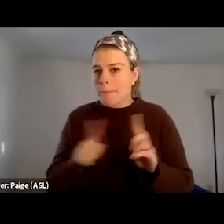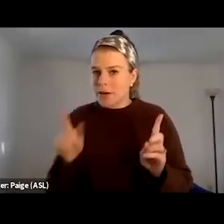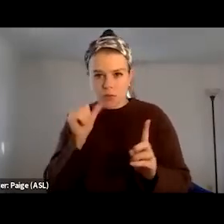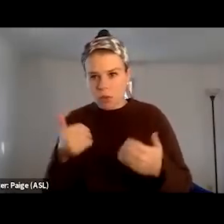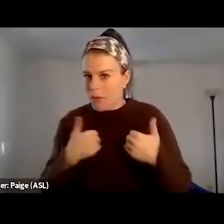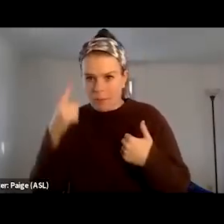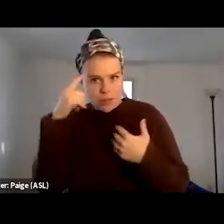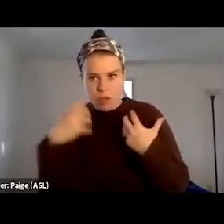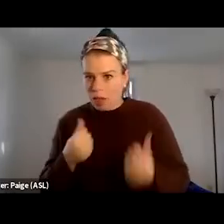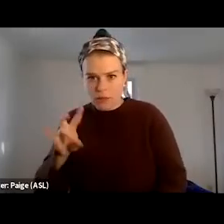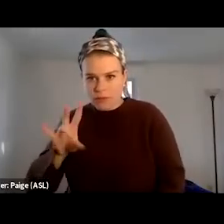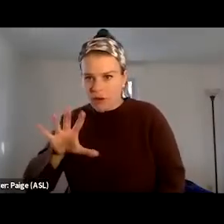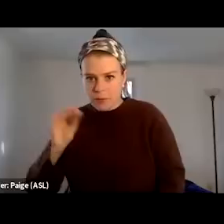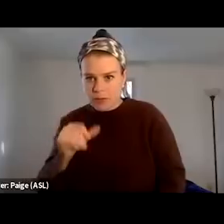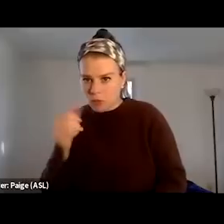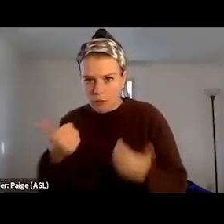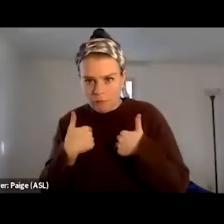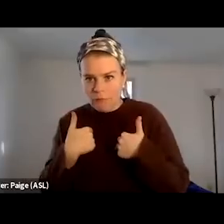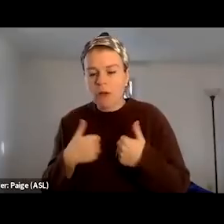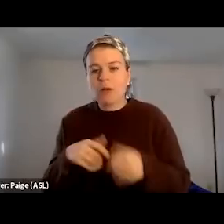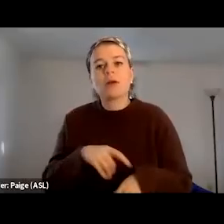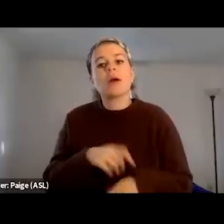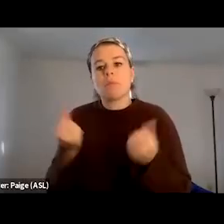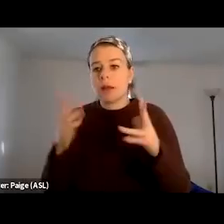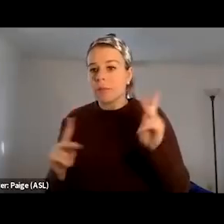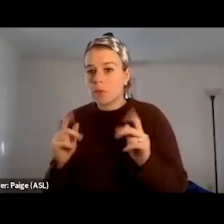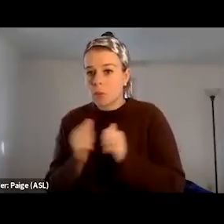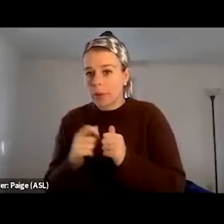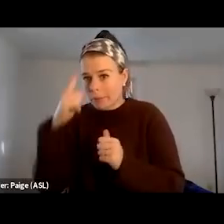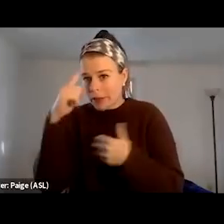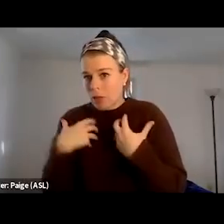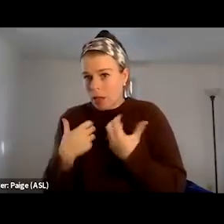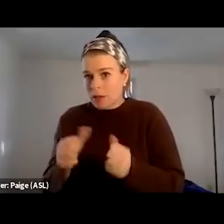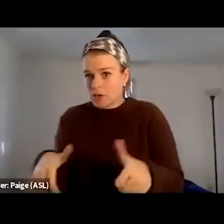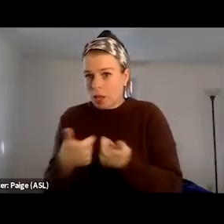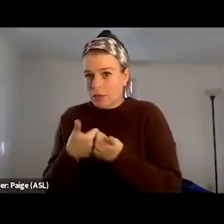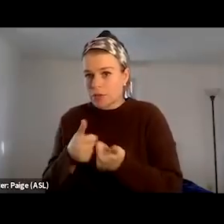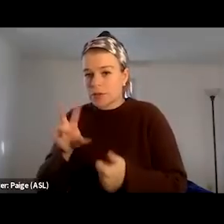Y hay muchas personas con desafíos serios de salud mental que no experimentan sinhogarismo. Pero mi trabajo se enfoca en esa intersección.